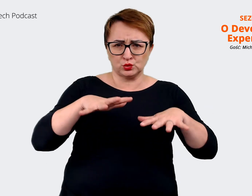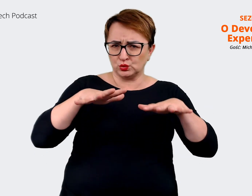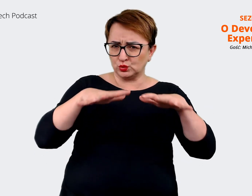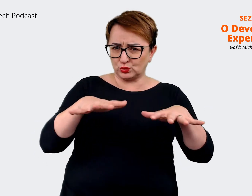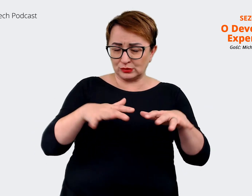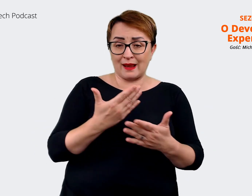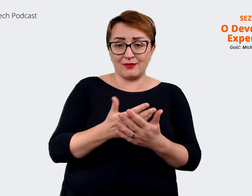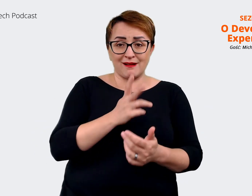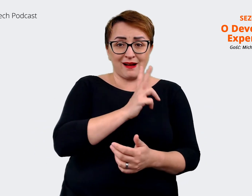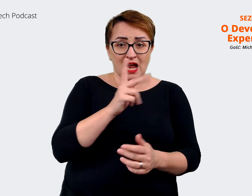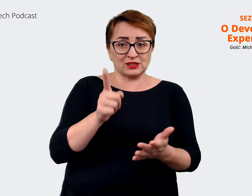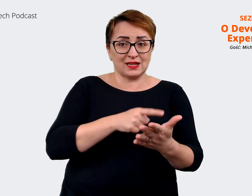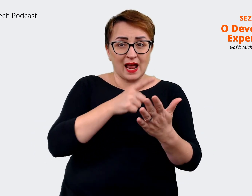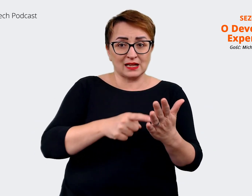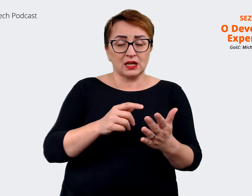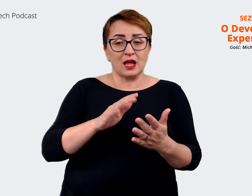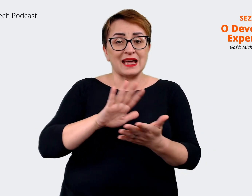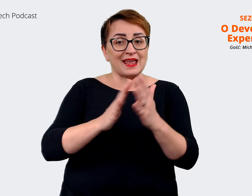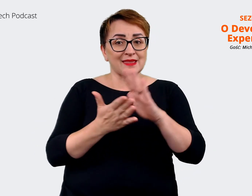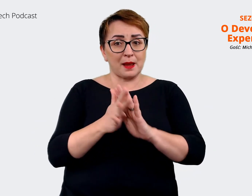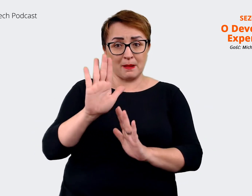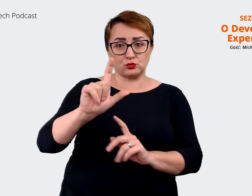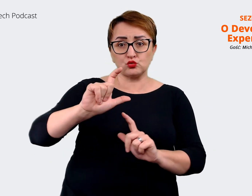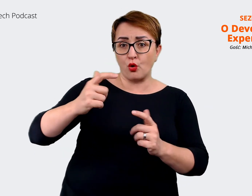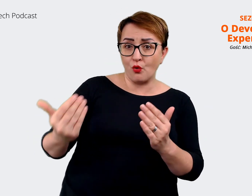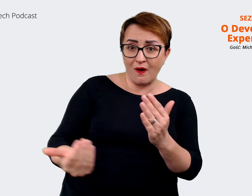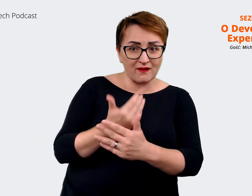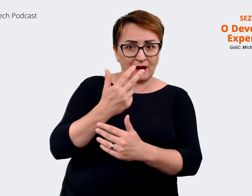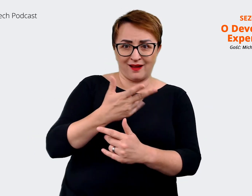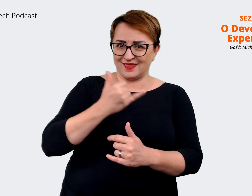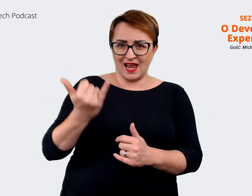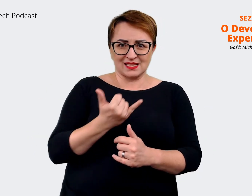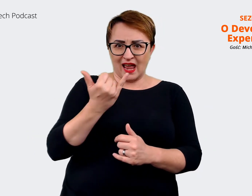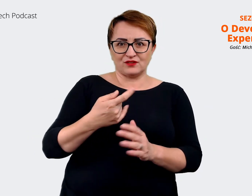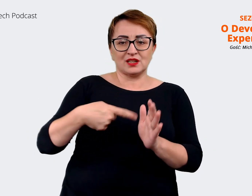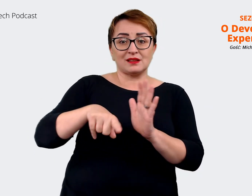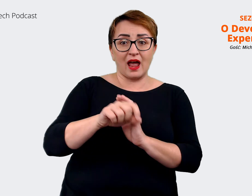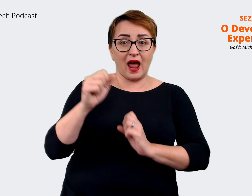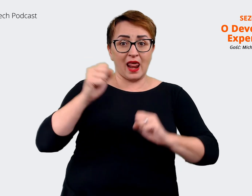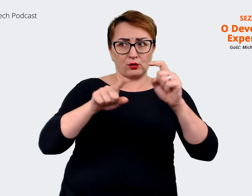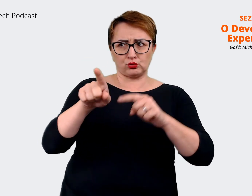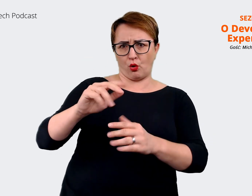nowego na rynku, to nie zawsze jest tak, że to jest kompletna nowość dla Allegro, bo często tutaj